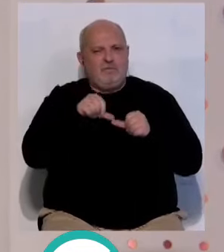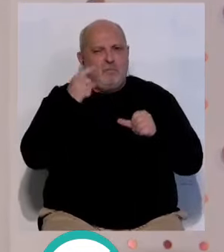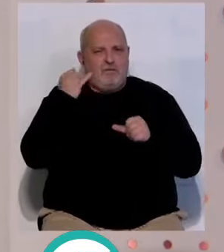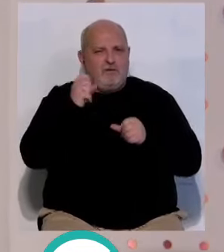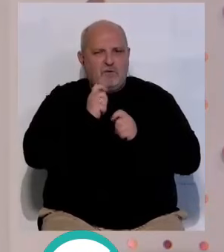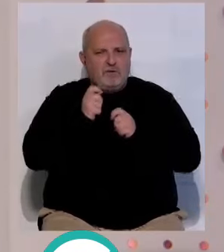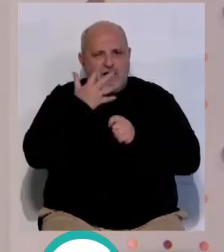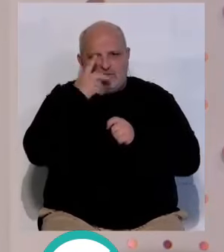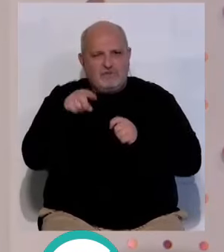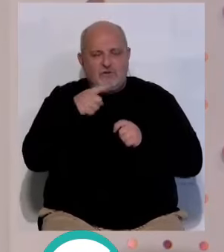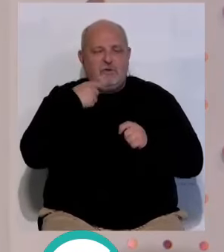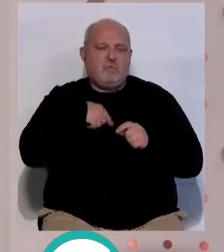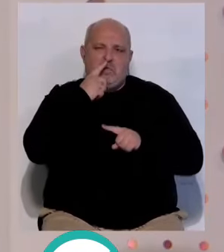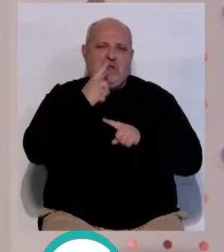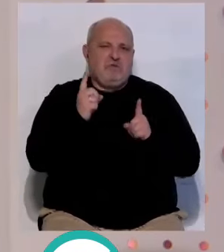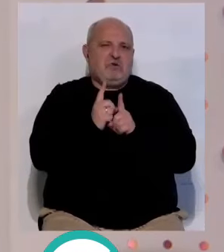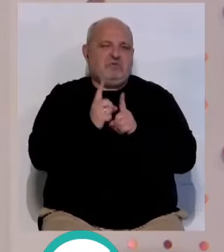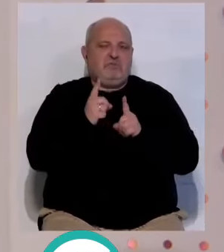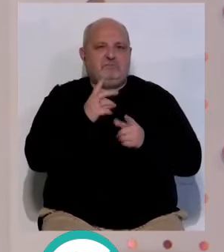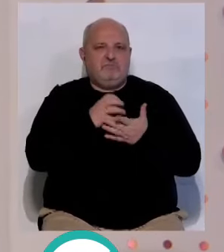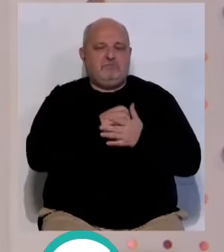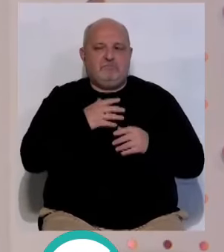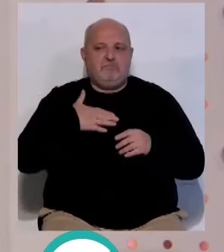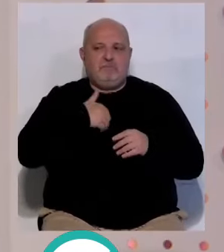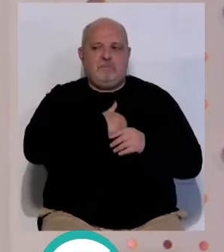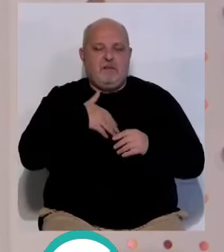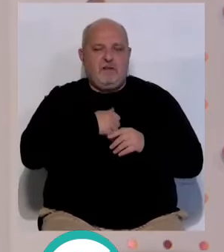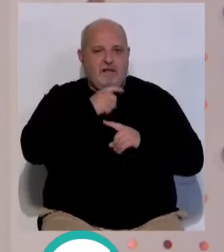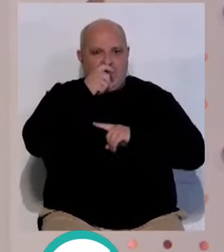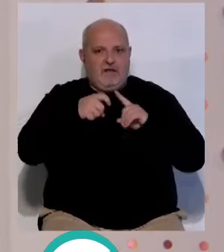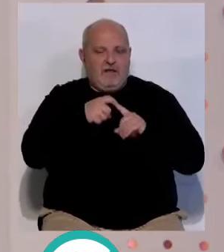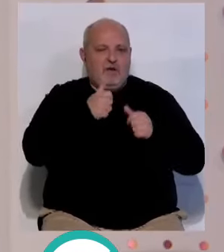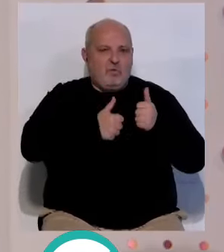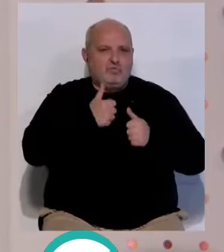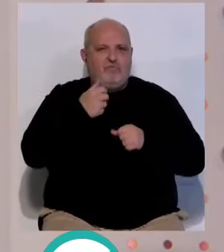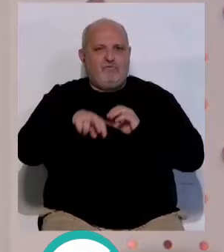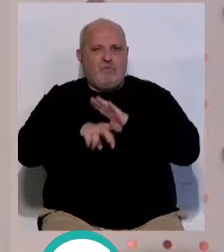un añito pero vamos pero esta gente que están año tras año con el carnaval y el fútbol a la vez no